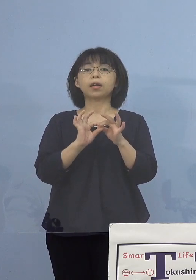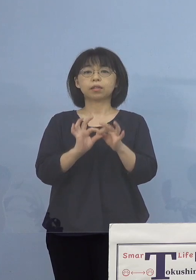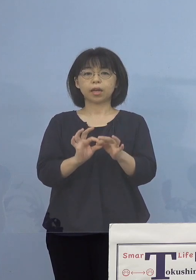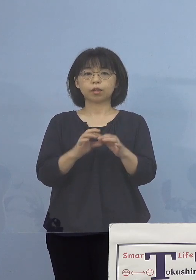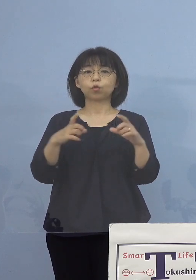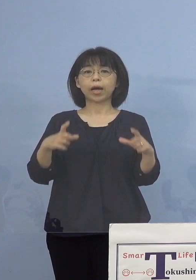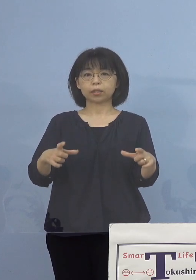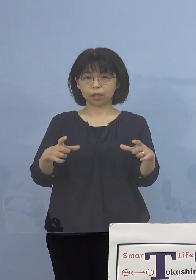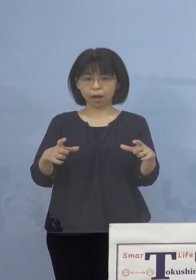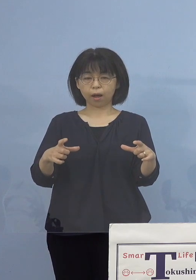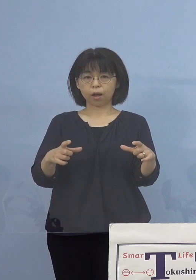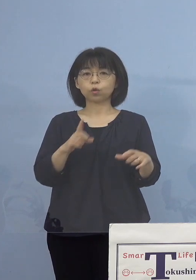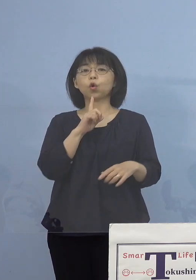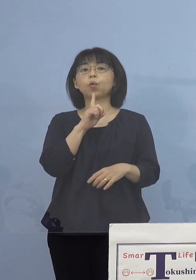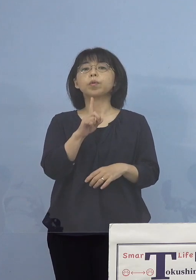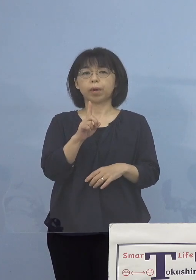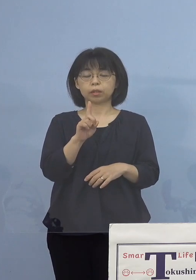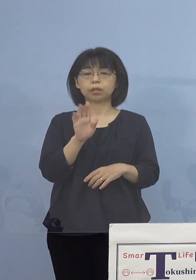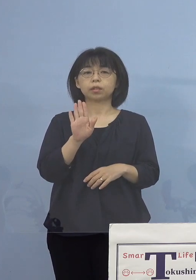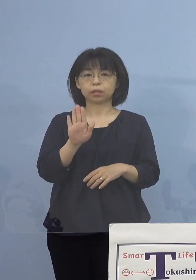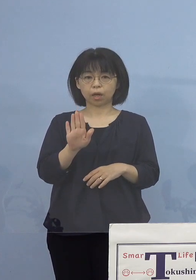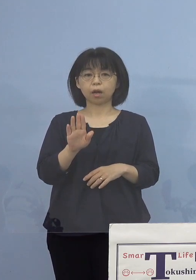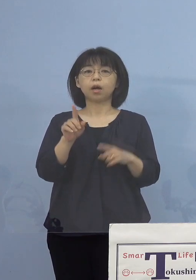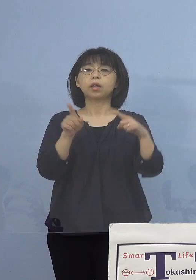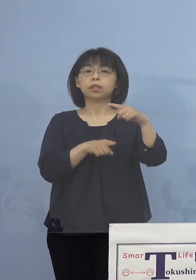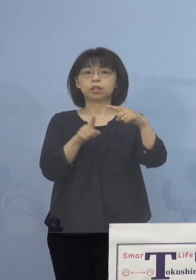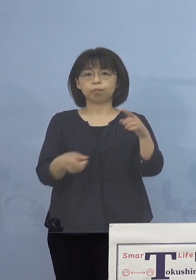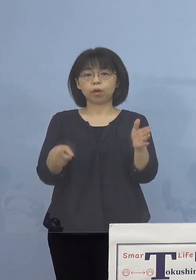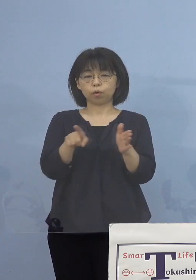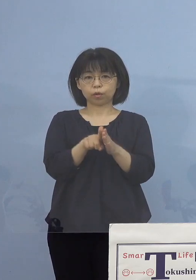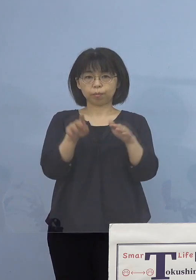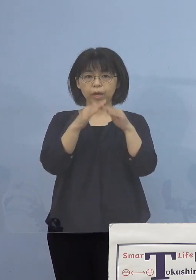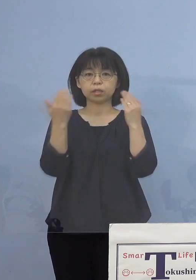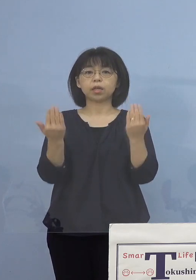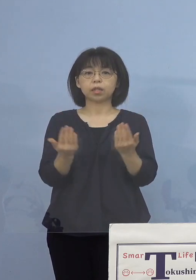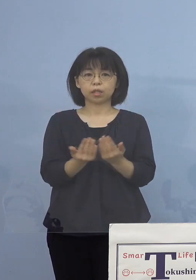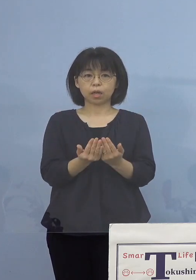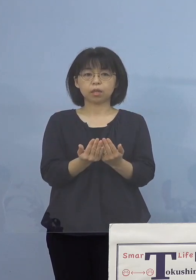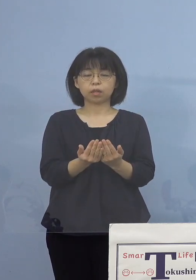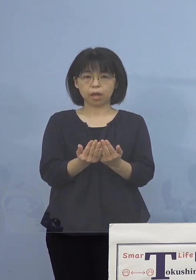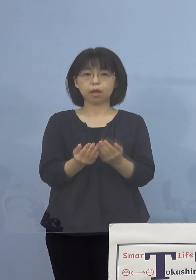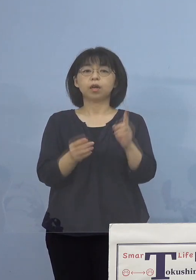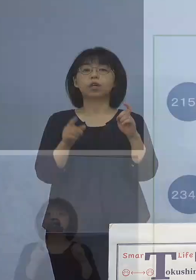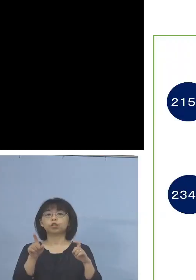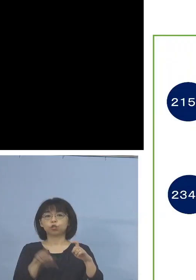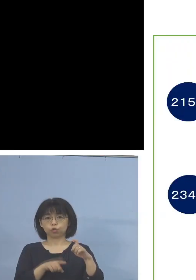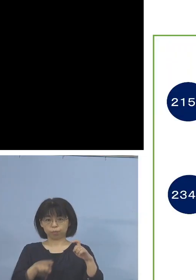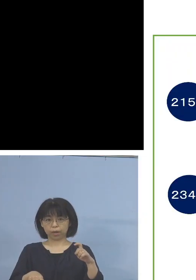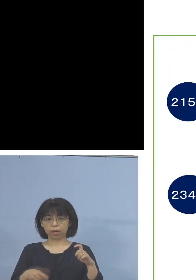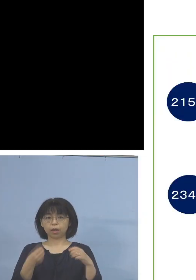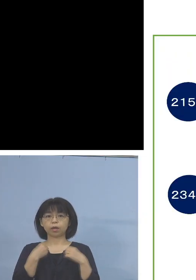この1名を含め 陽性者数は全体で10名となりました